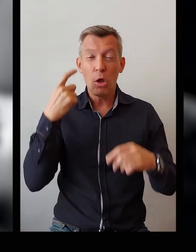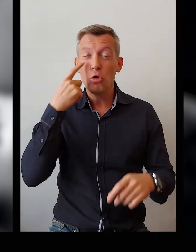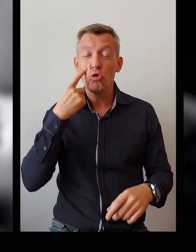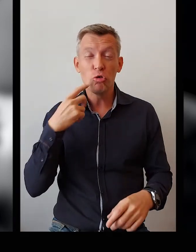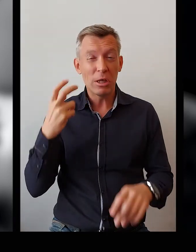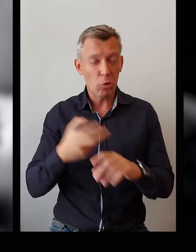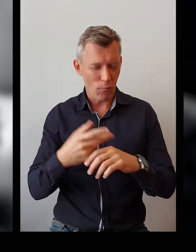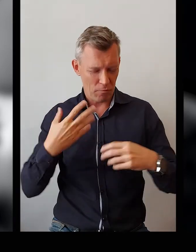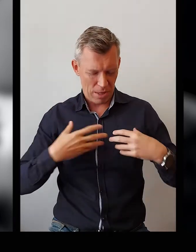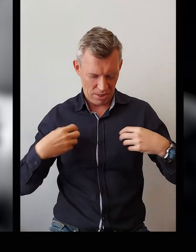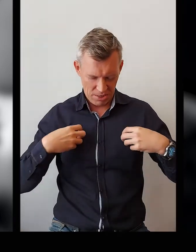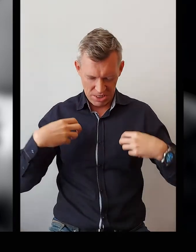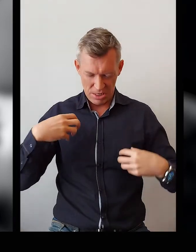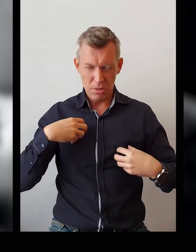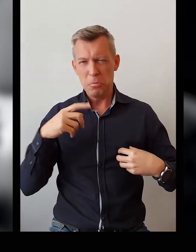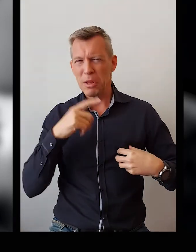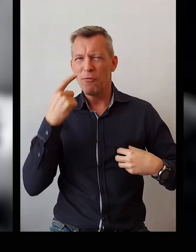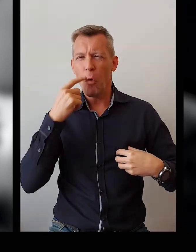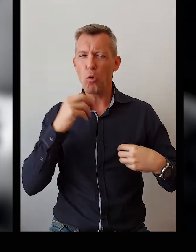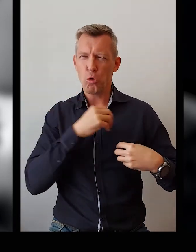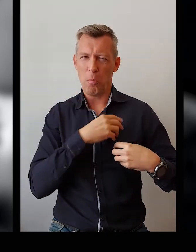tornyosult föléjük némi fogzománccal.